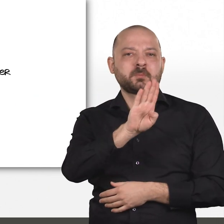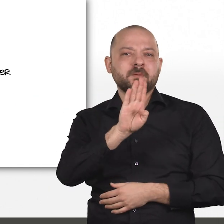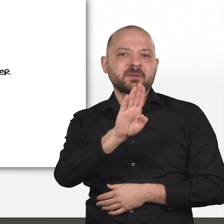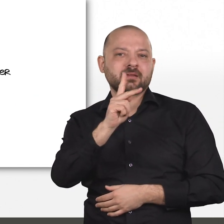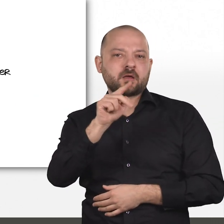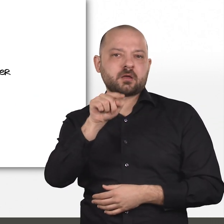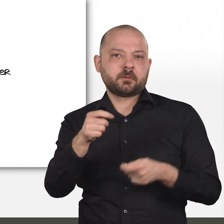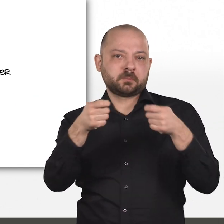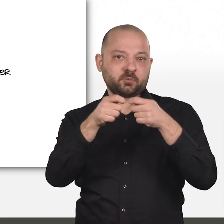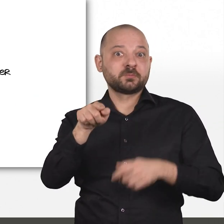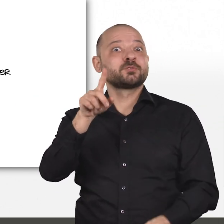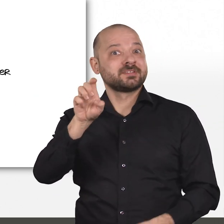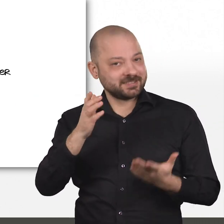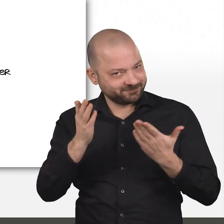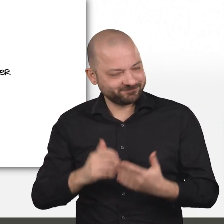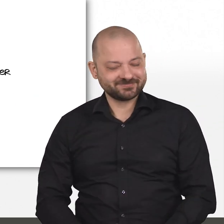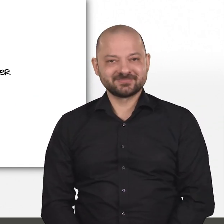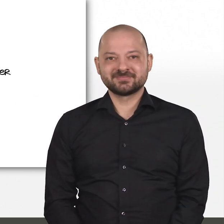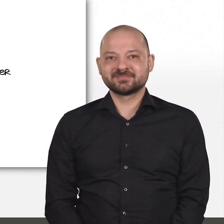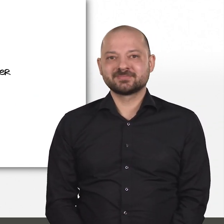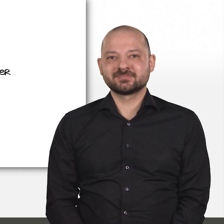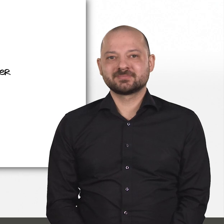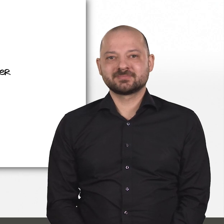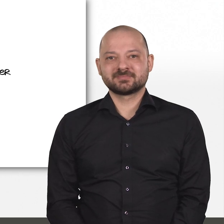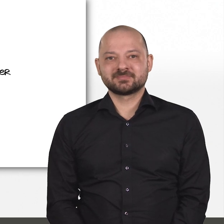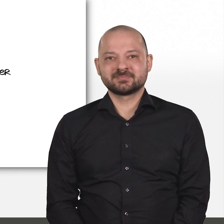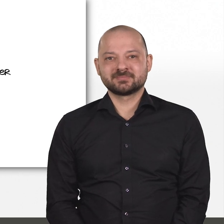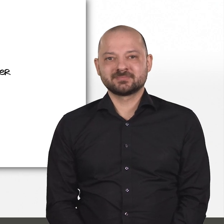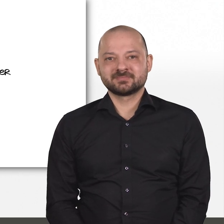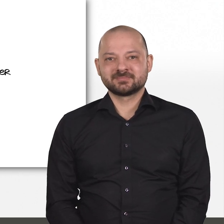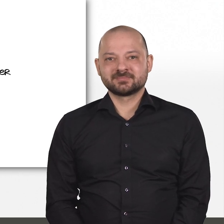Weitere Informationen finden Sie unter bbk.bund.de